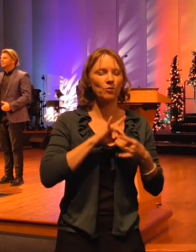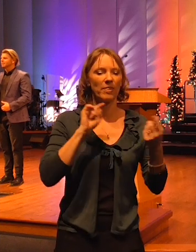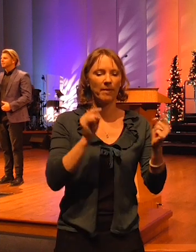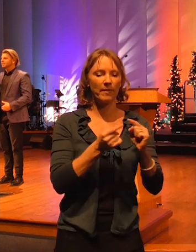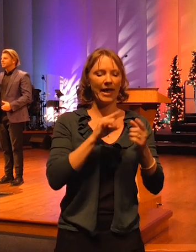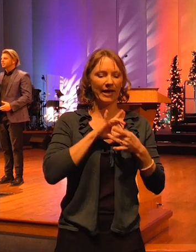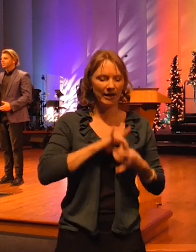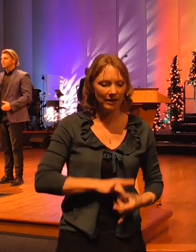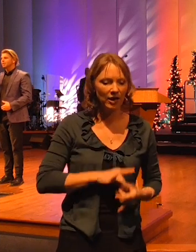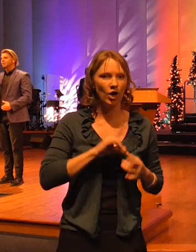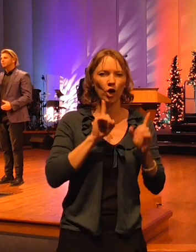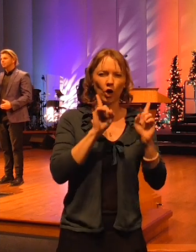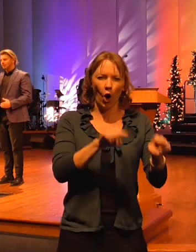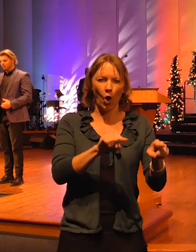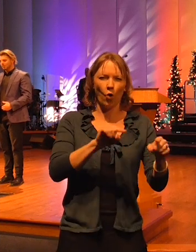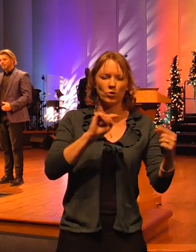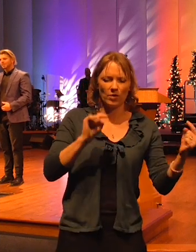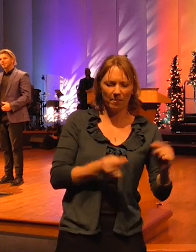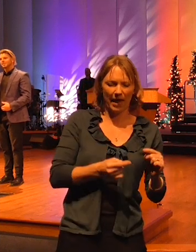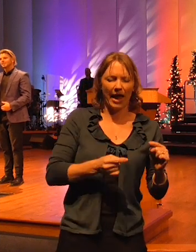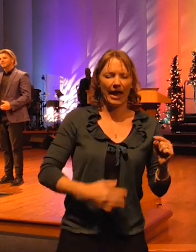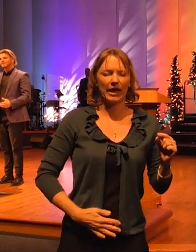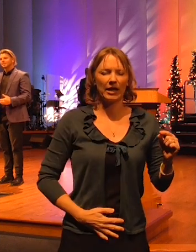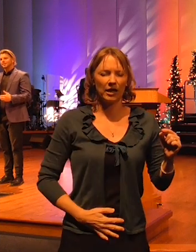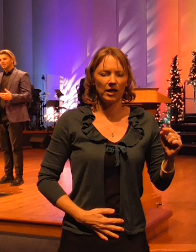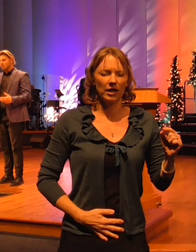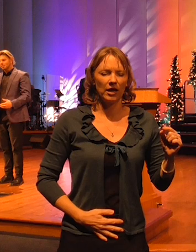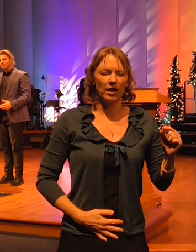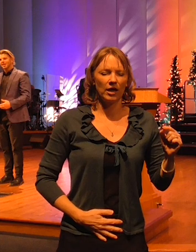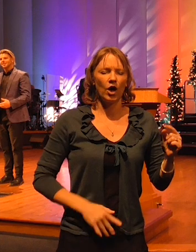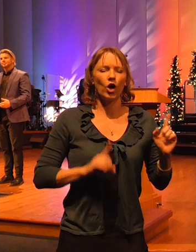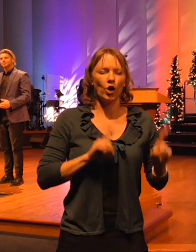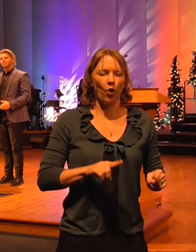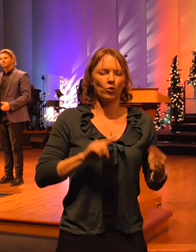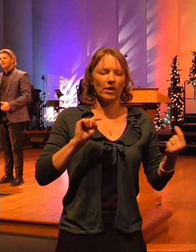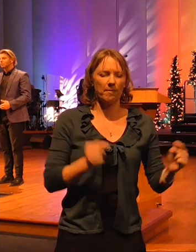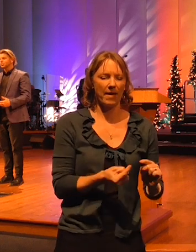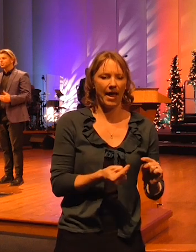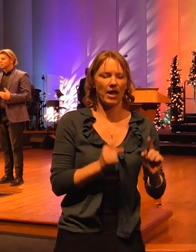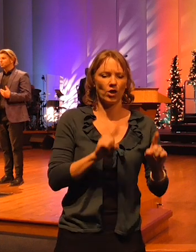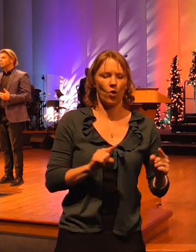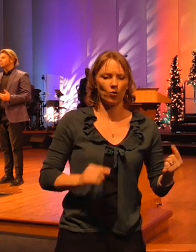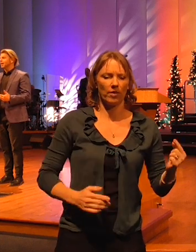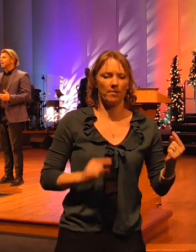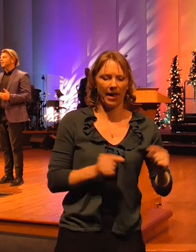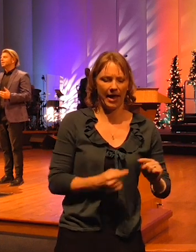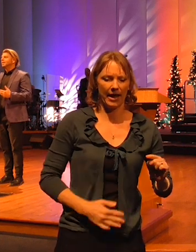ella tocó justo debajo de su ombligo ve al dolor y me conmovió mucho el